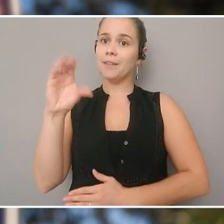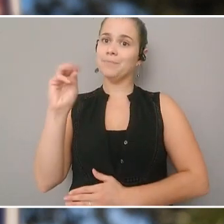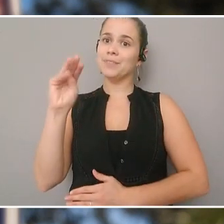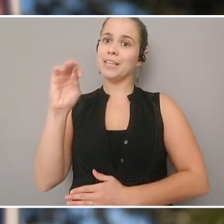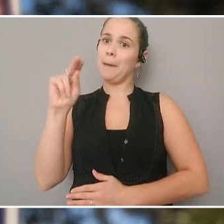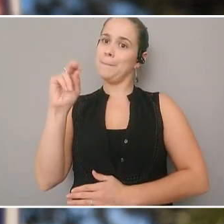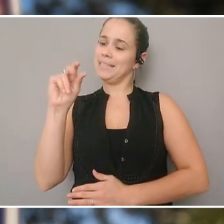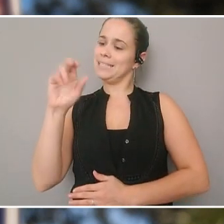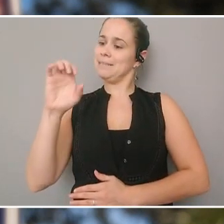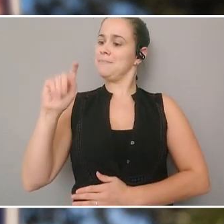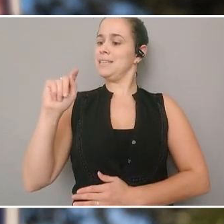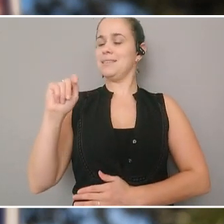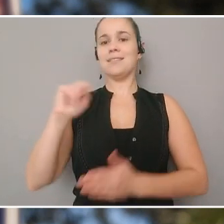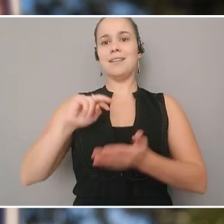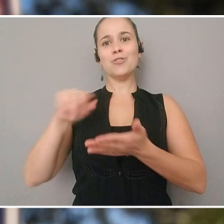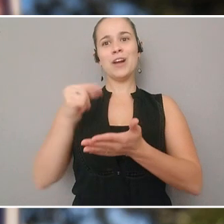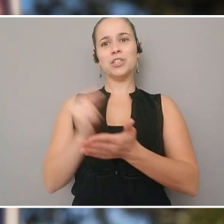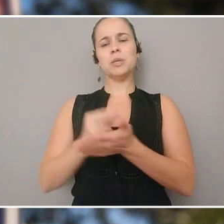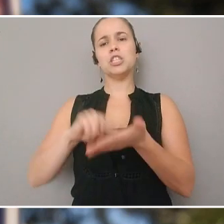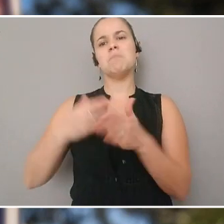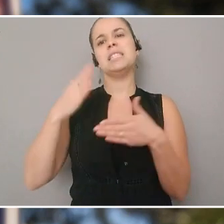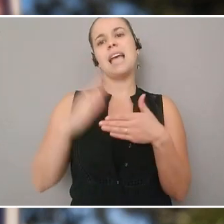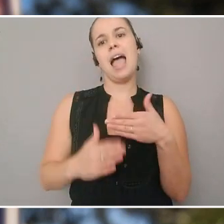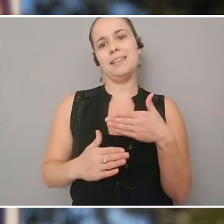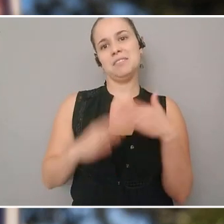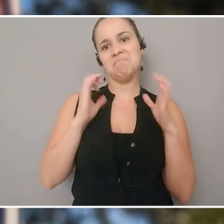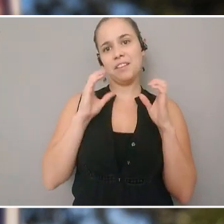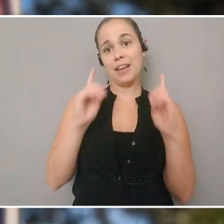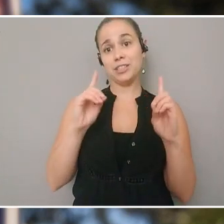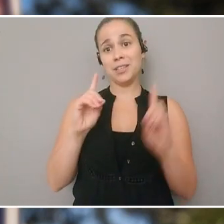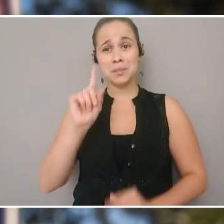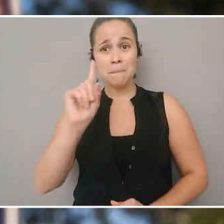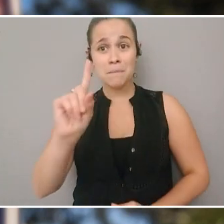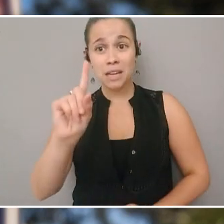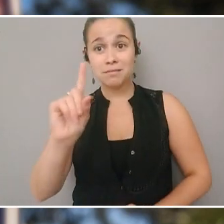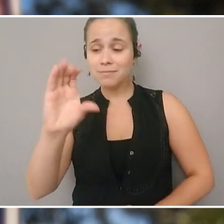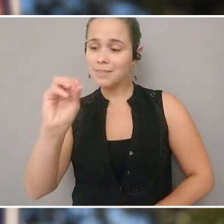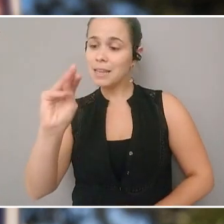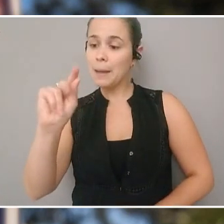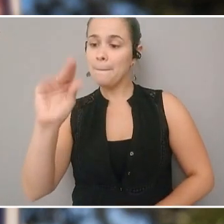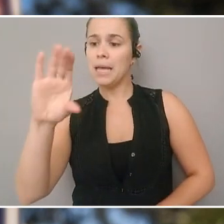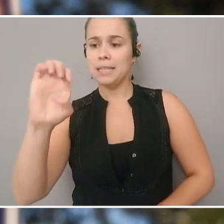en nuestro viaje educativo. Sin embargo, la